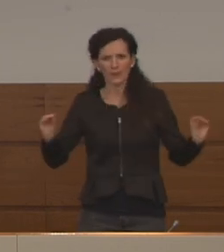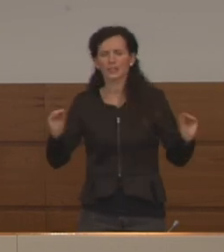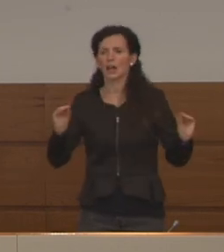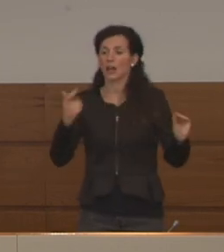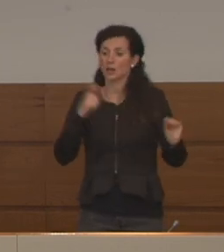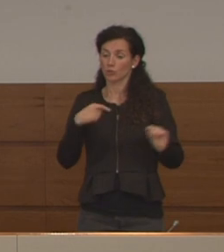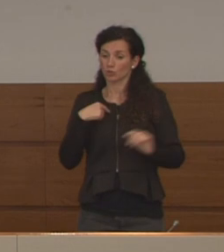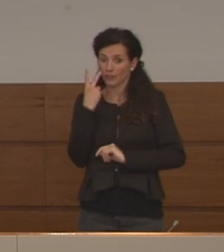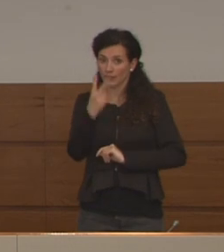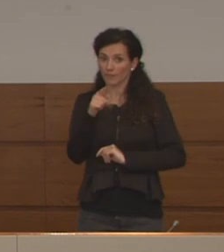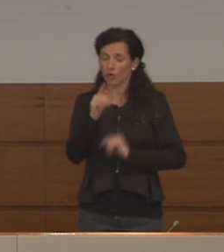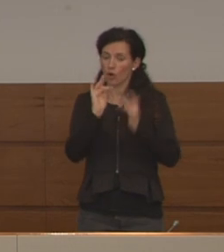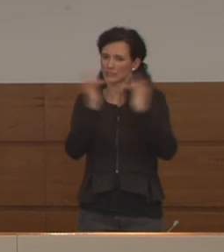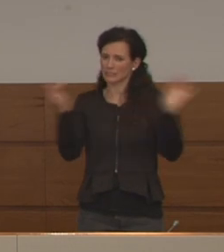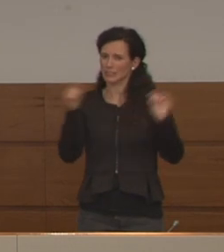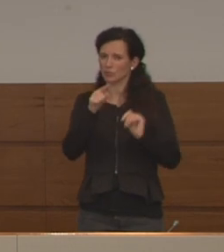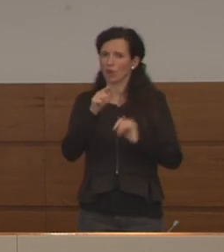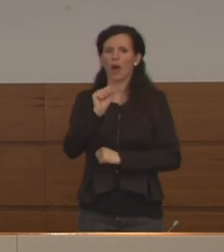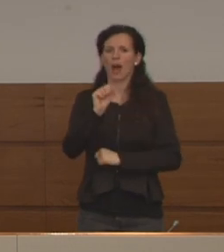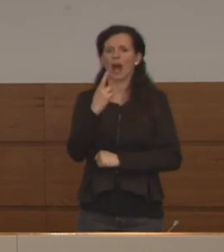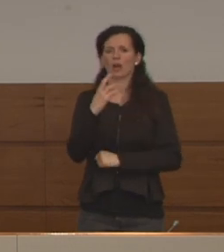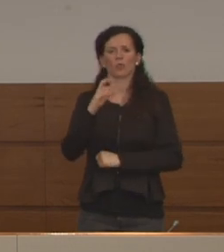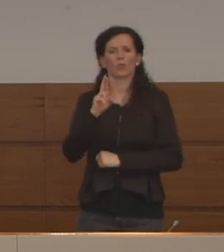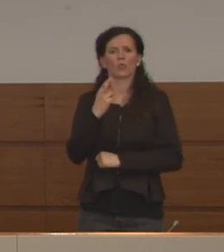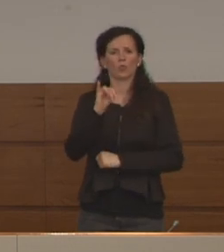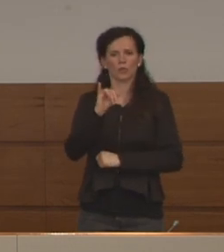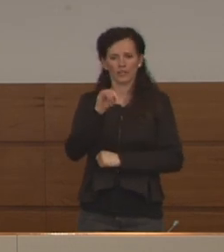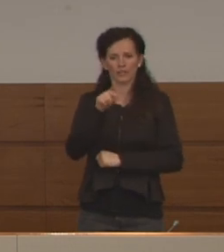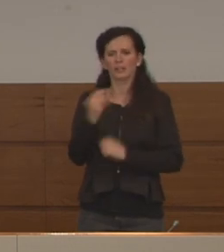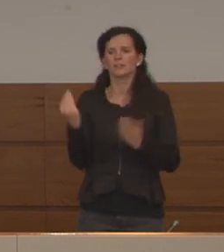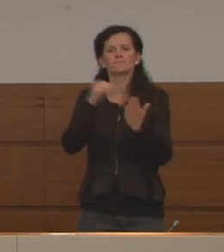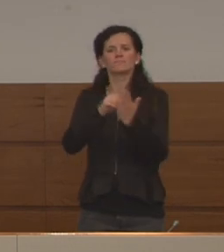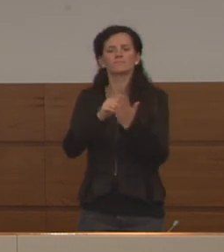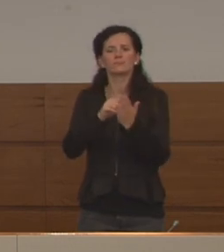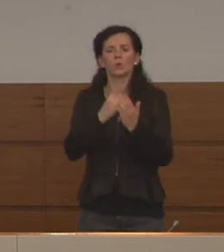dal sito, diciamo così, di Arcuri che sono state distribuite in una settimana